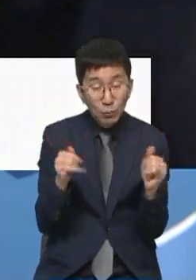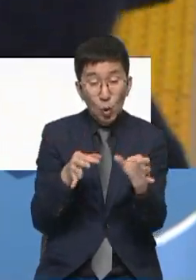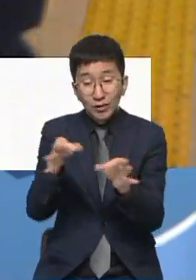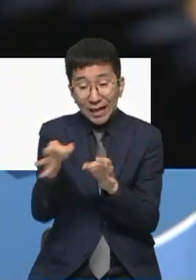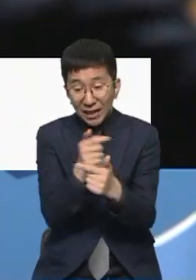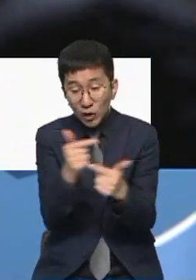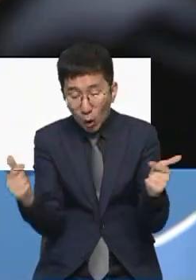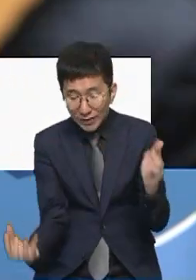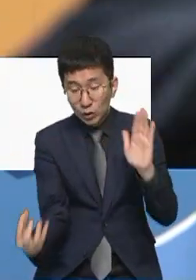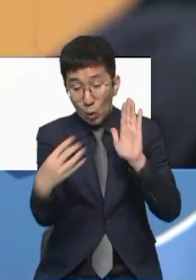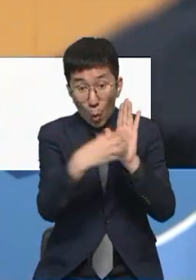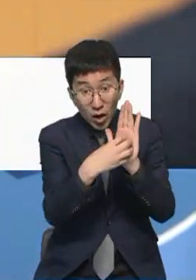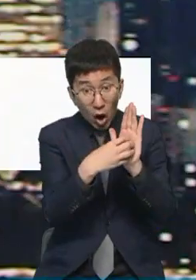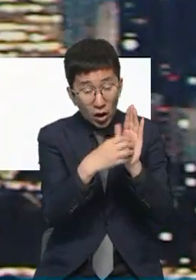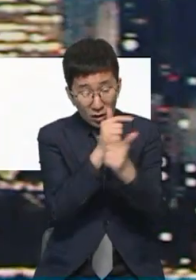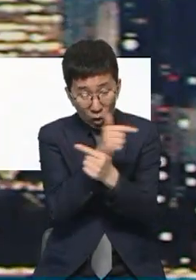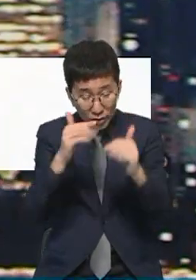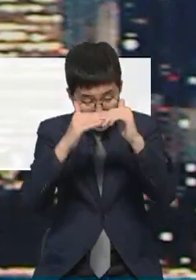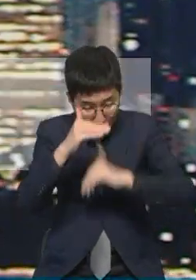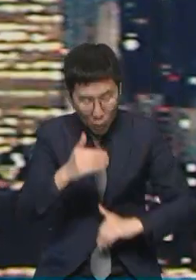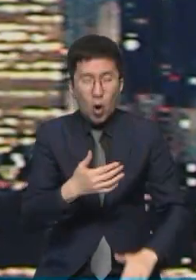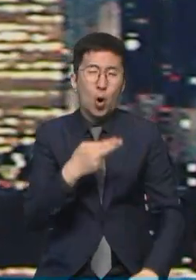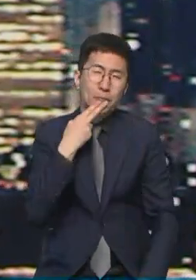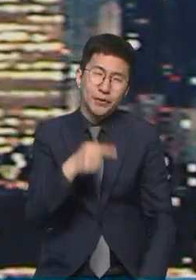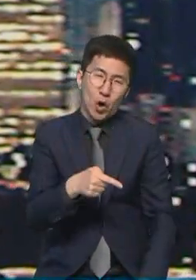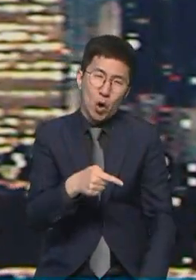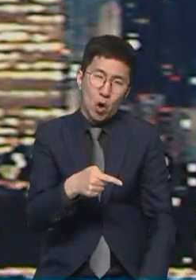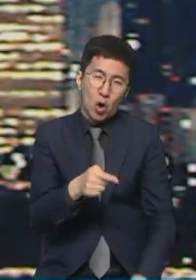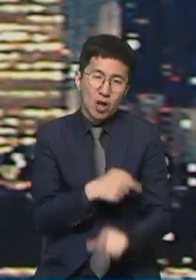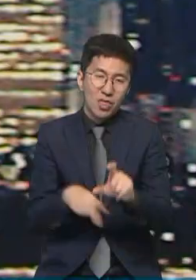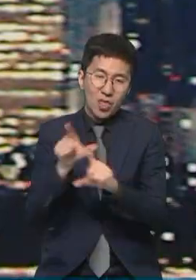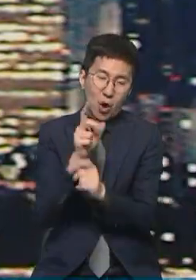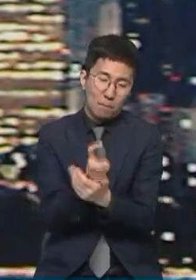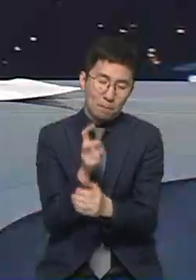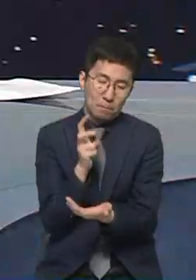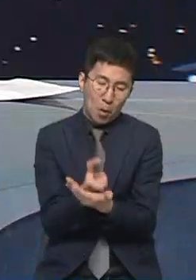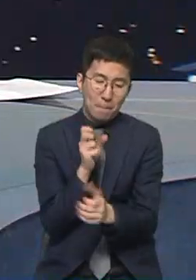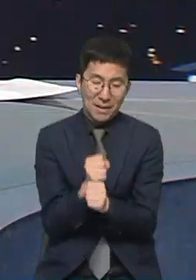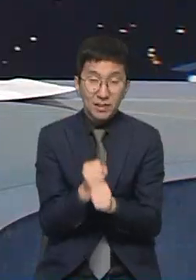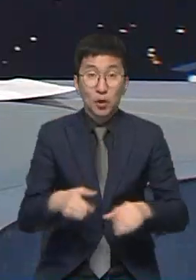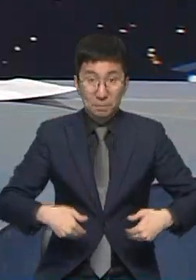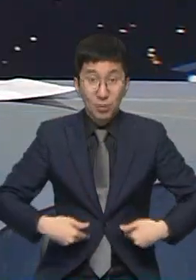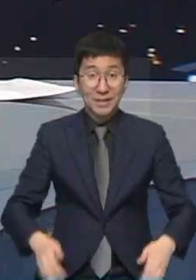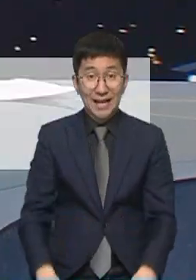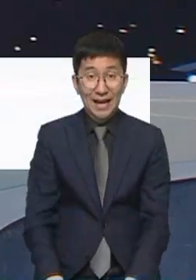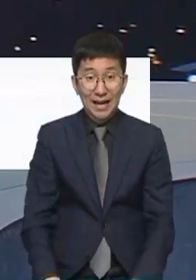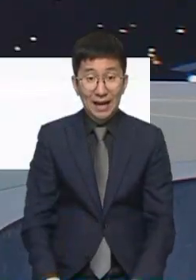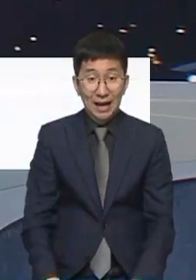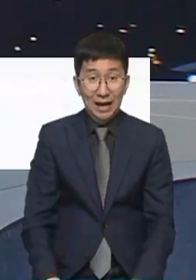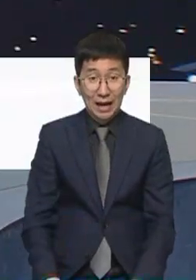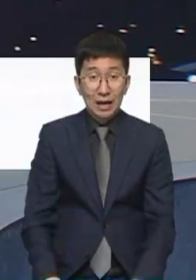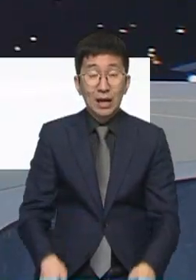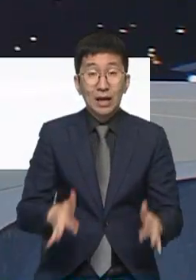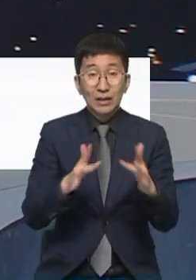추가 법안 마련에도 속도를 내야 할 걸로 보입니다. (앵커) 그러면 코인 업계에서는 이런 규제에 대해서 어떻게 생각하고 있습니까?